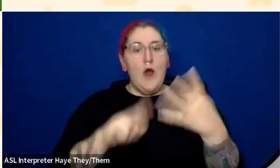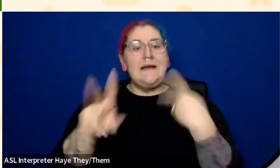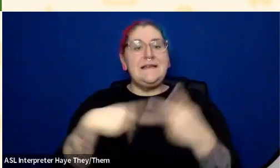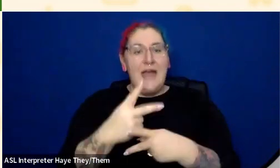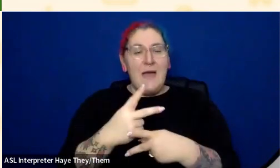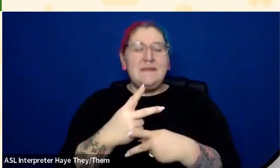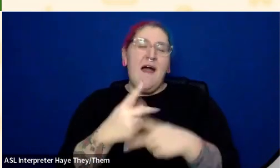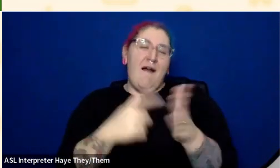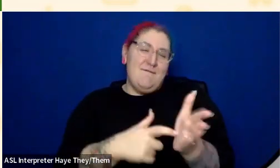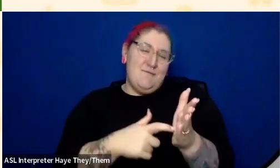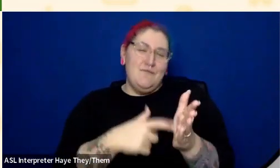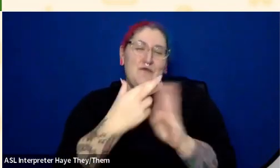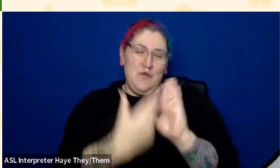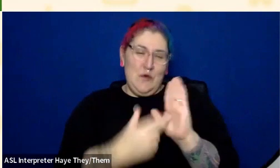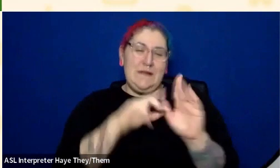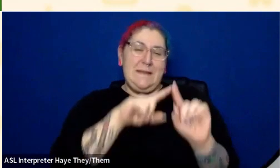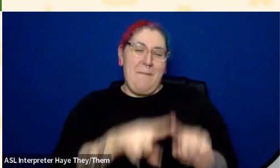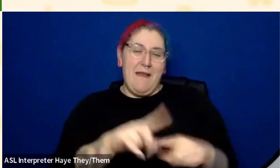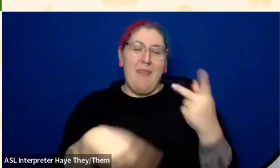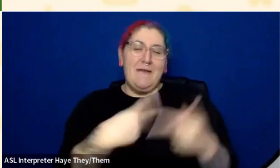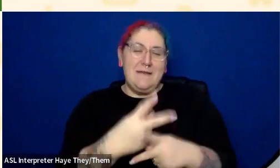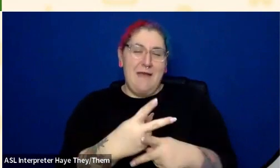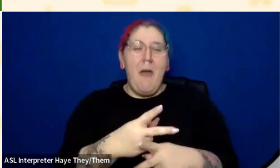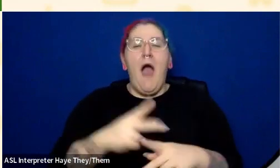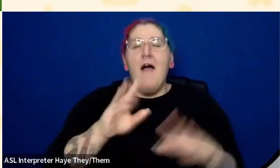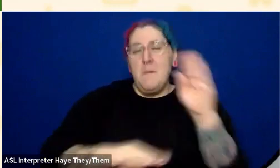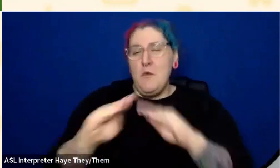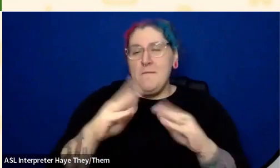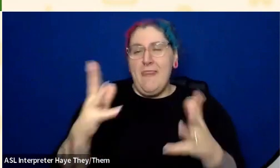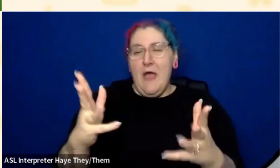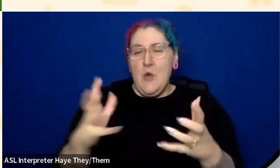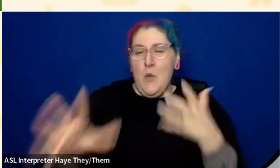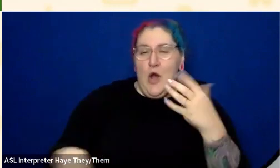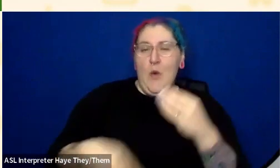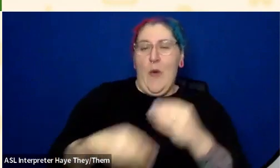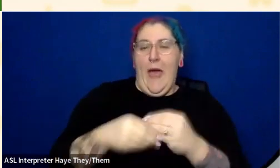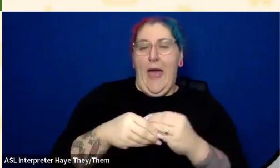Tienes 2.2.2, que es pausar, detener, ocultar. Ese es un requisito de nivel A.